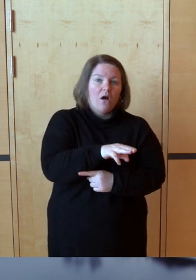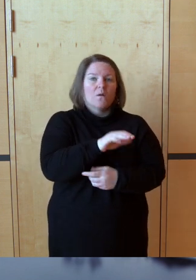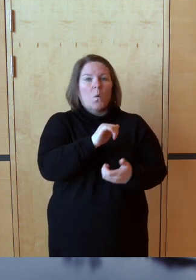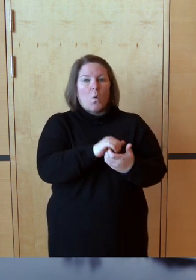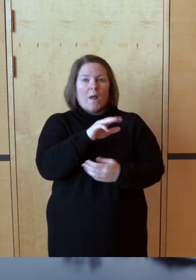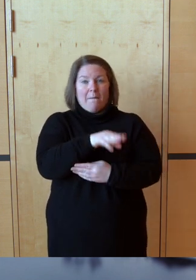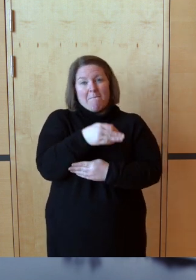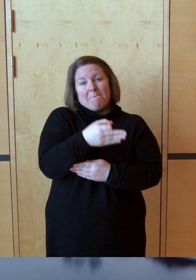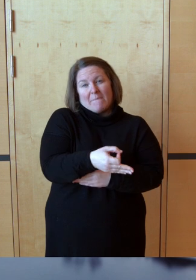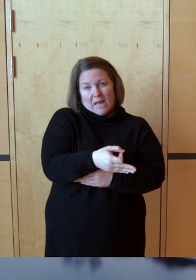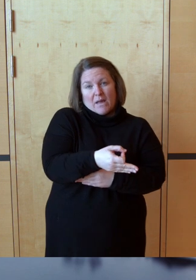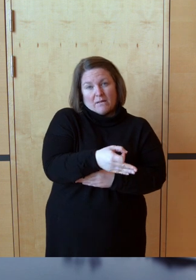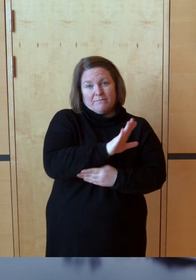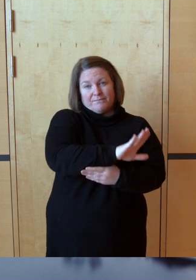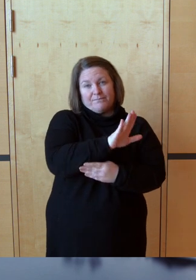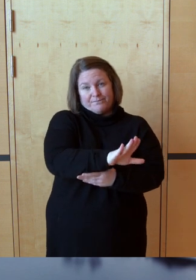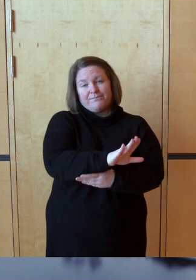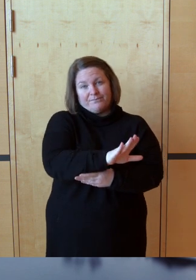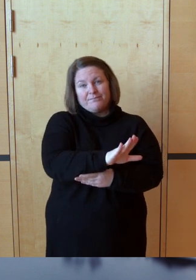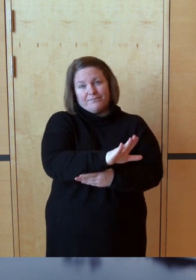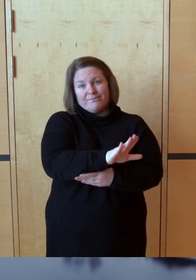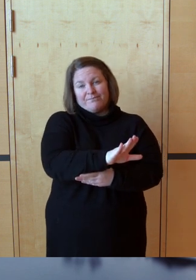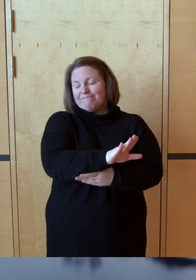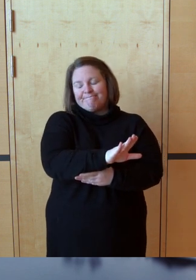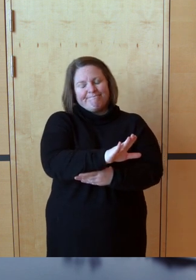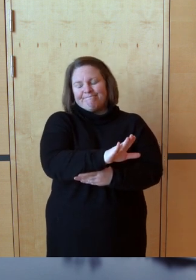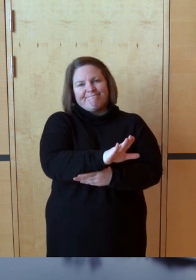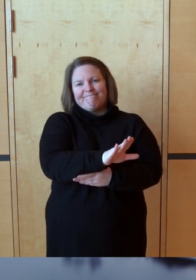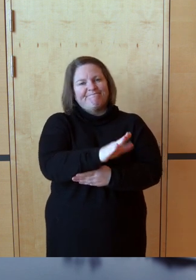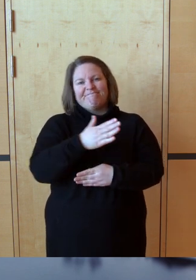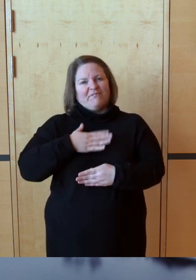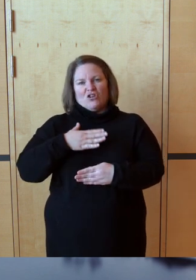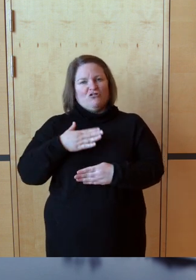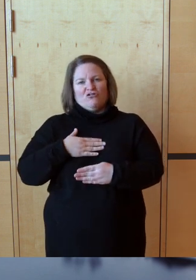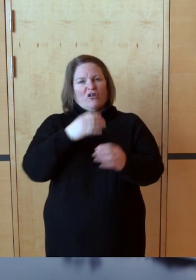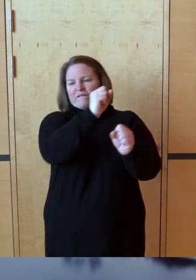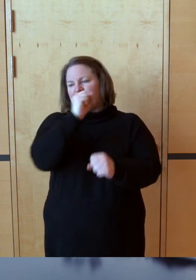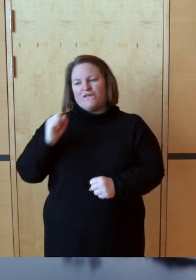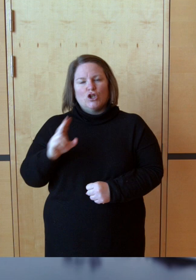Miljöpartiet också uttryckt att vi inte anser att Räddningstjänsten ska flytta till de nya lokalerna